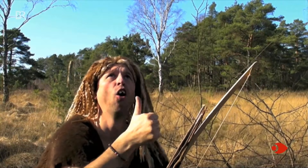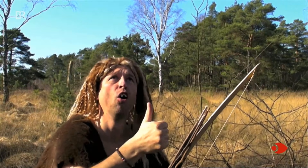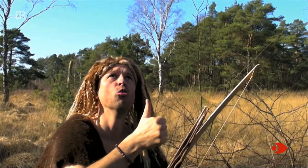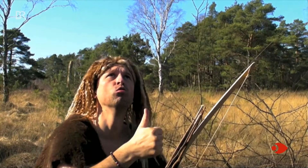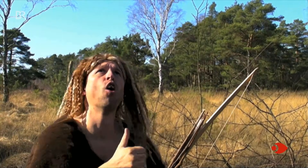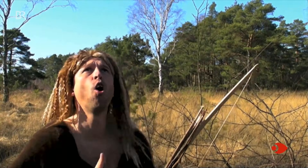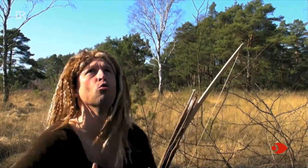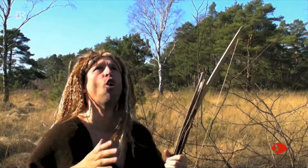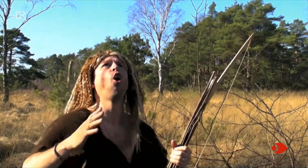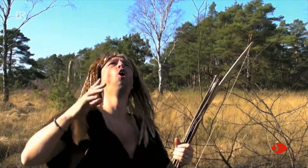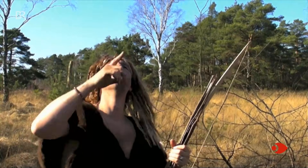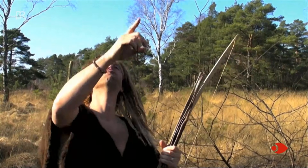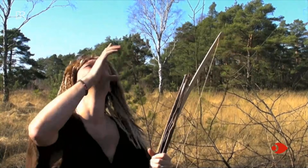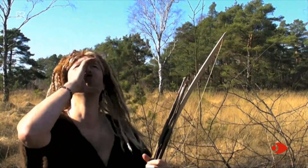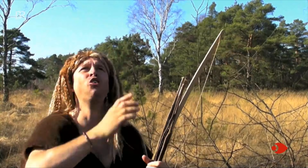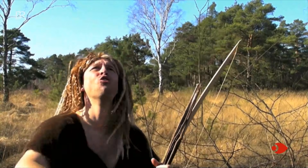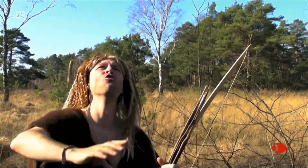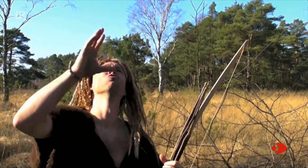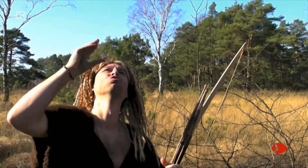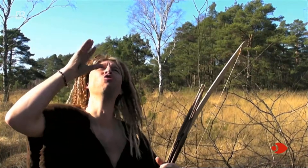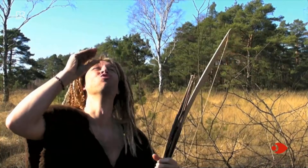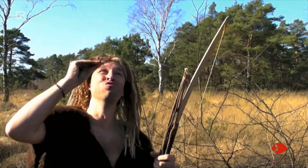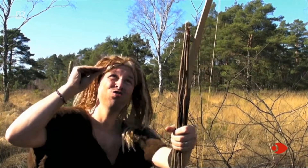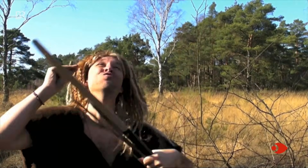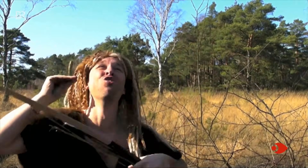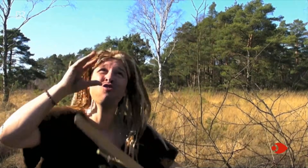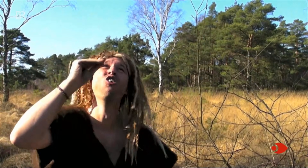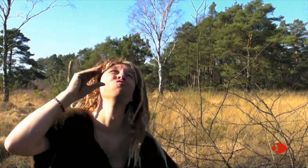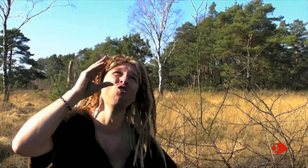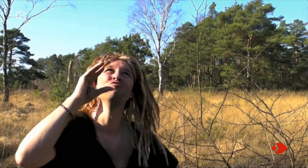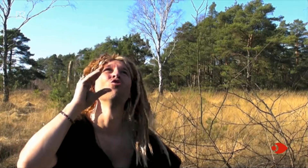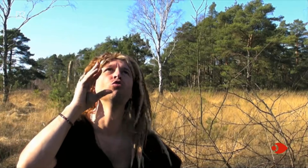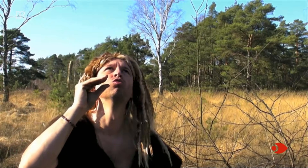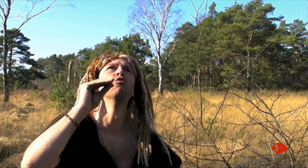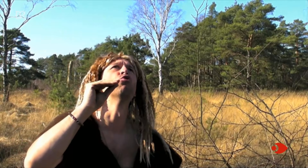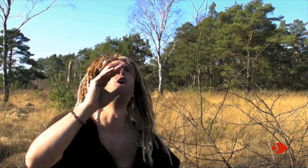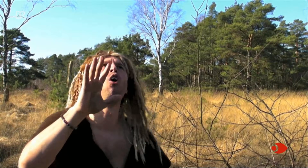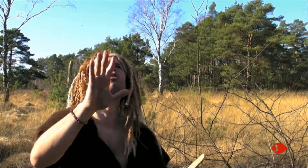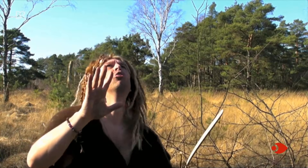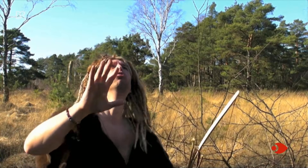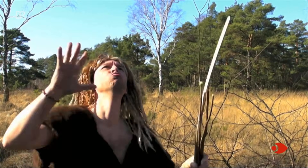Du sprichst doch auch mit deinem Rüssel. Oh, Stopp!